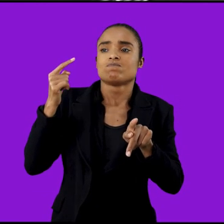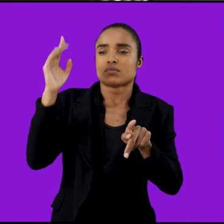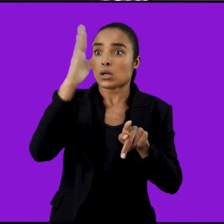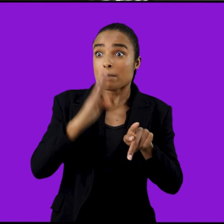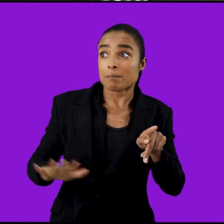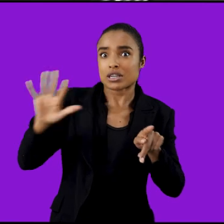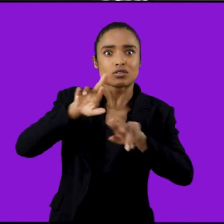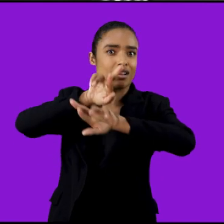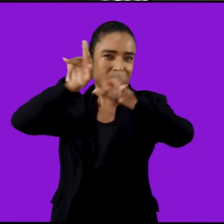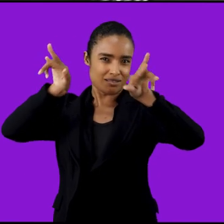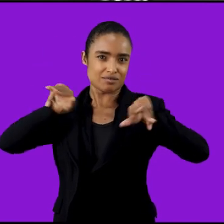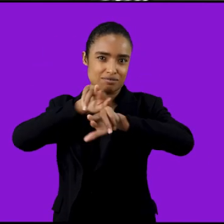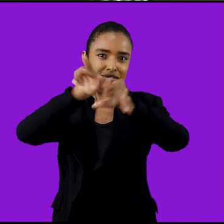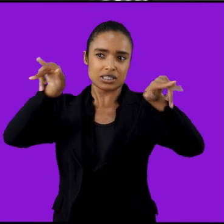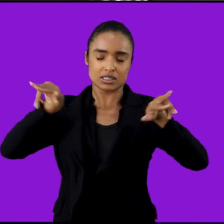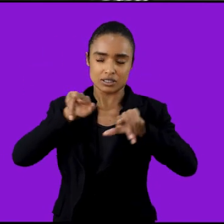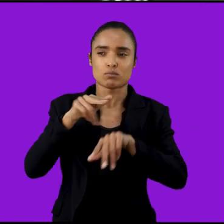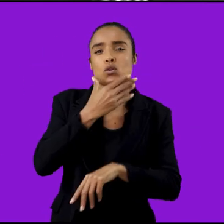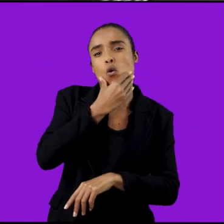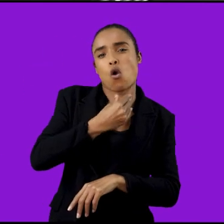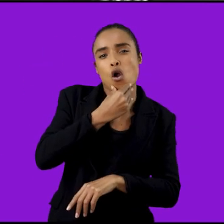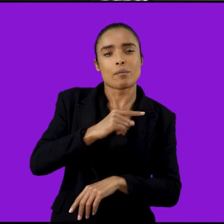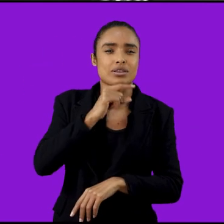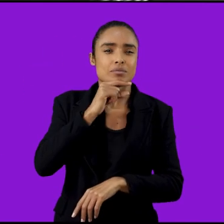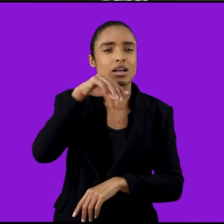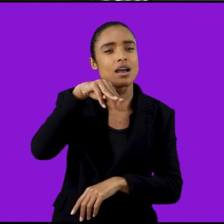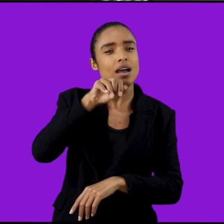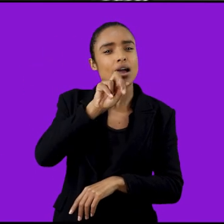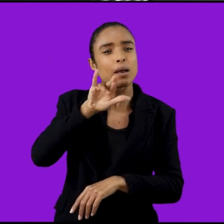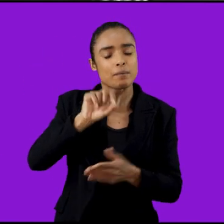Essa alma, sim Né? Que é uma alma. O Mário de Andrade